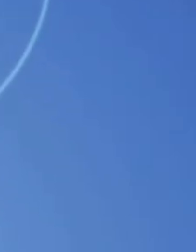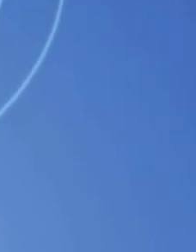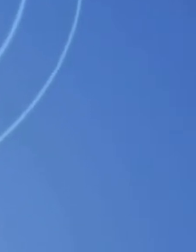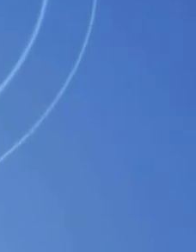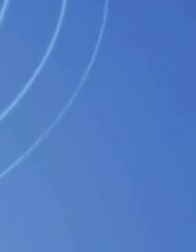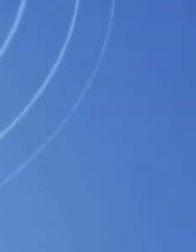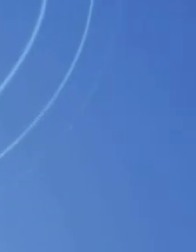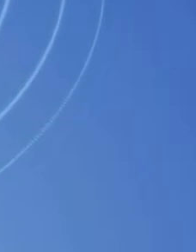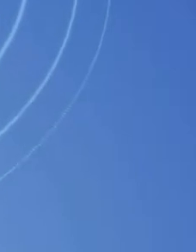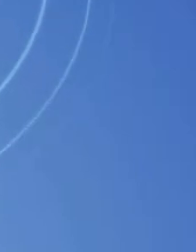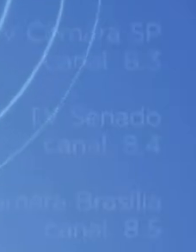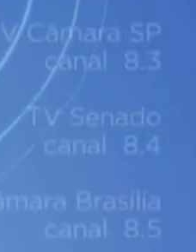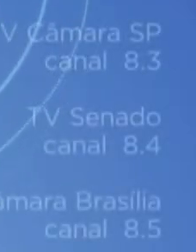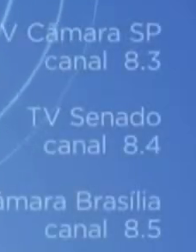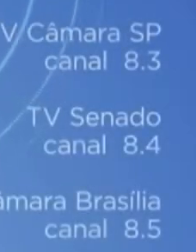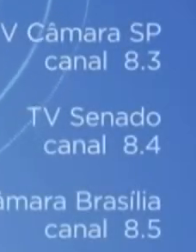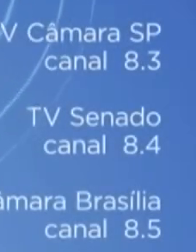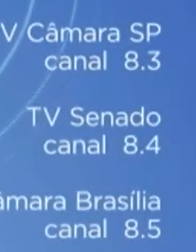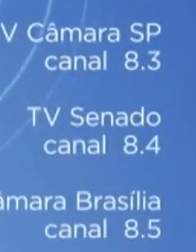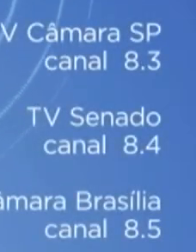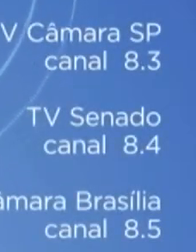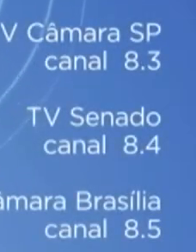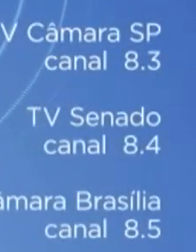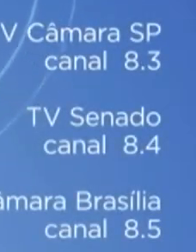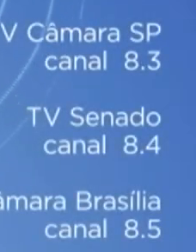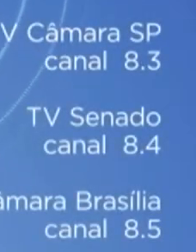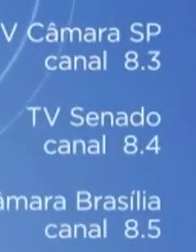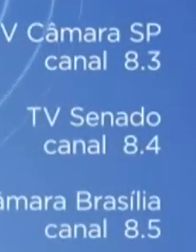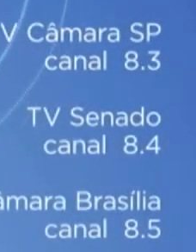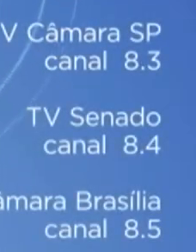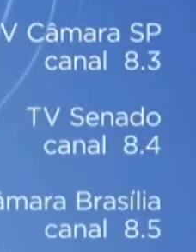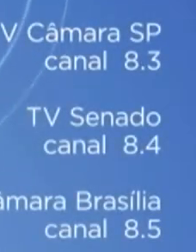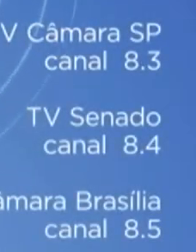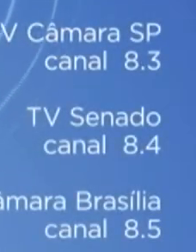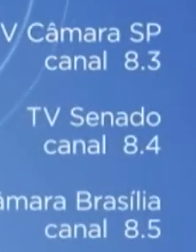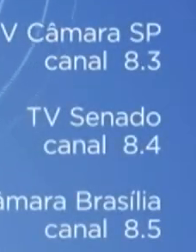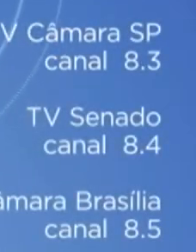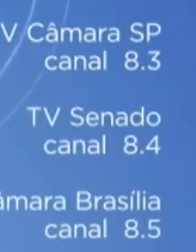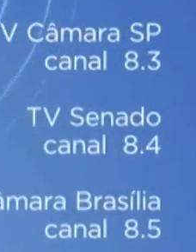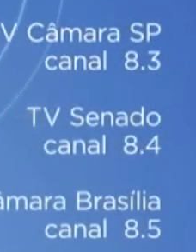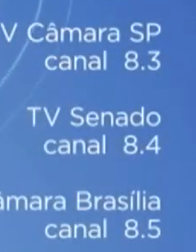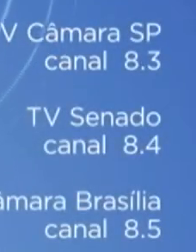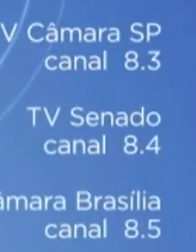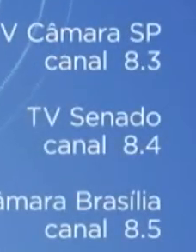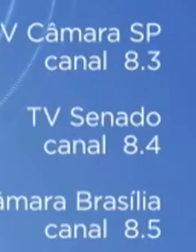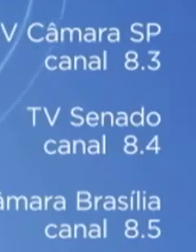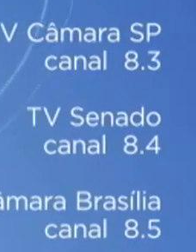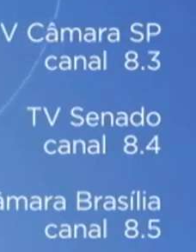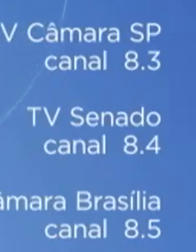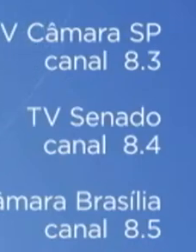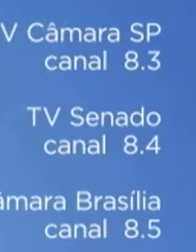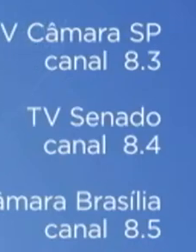GRATUITO. FECHAMOS 2020 COM 75 CANAIS DE EMISSORAS LEGISLATIVAS SENDO 60 DE TELEVISÃO E 15 DE RÁDIO. QUE PERMITEM O ACESSO A CERCA DE